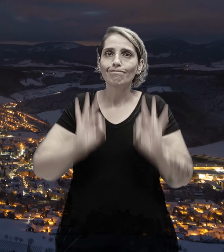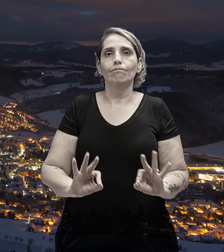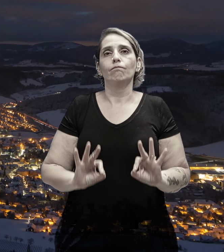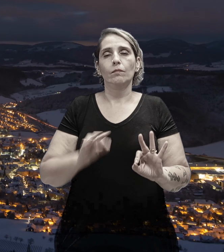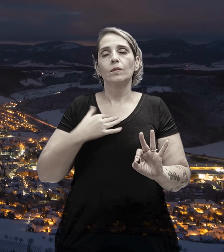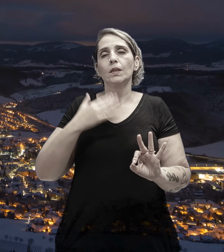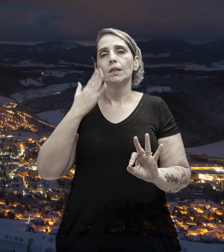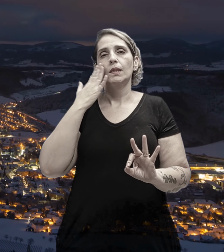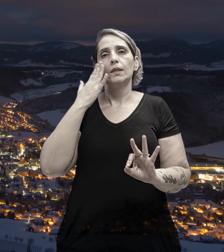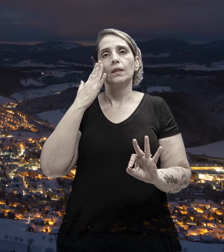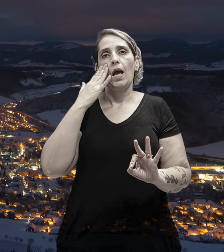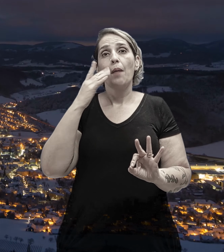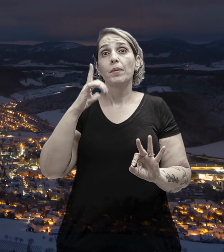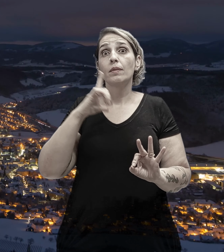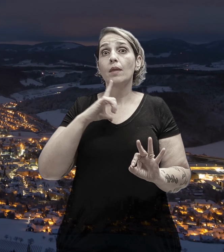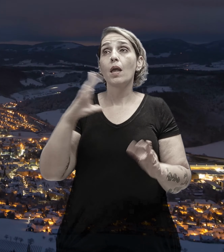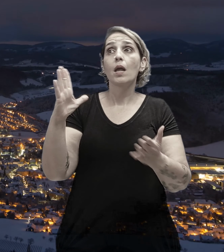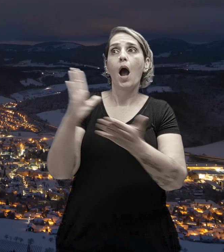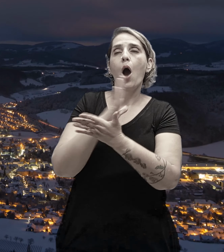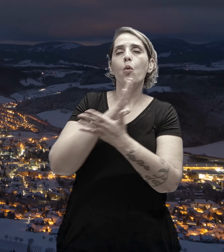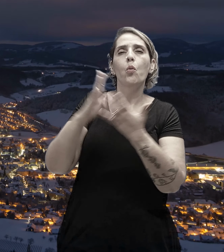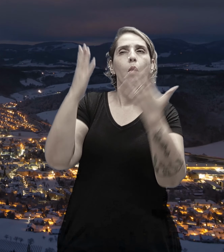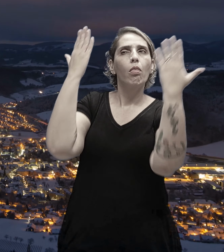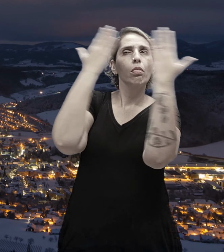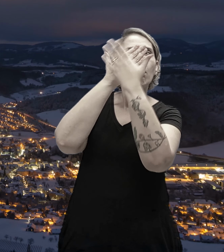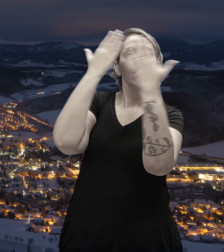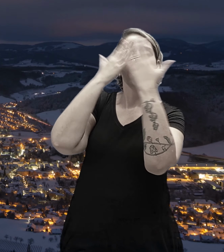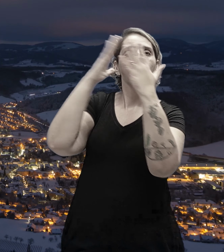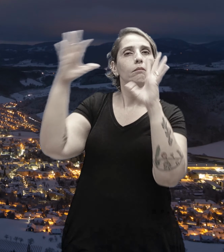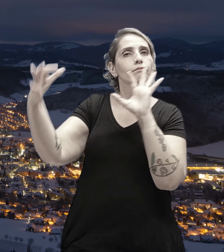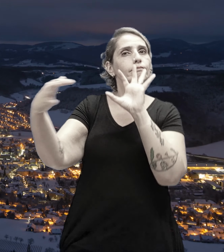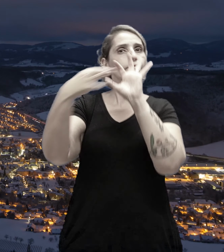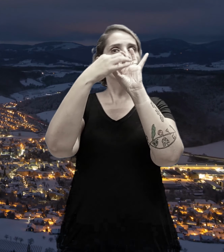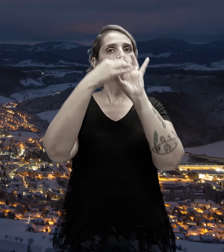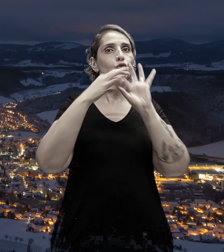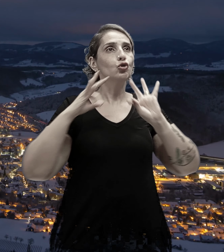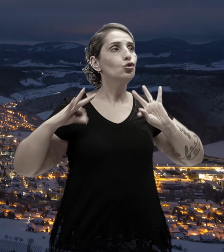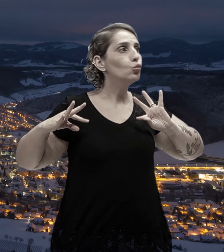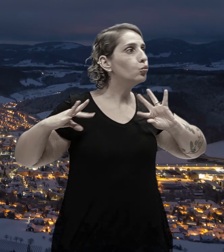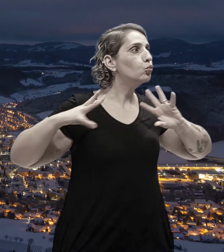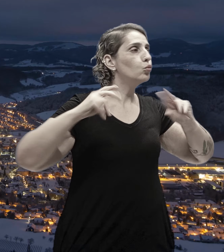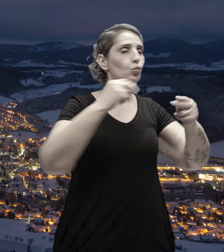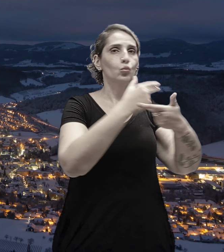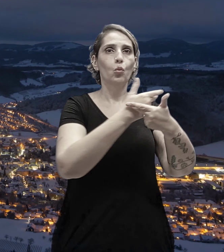de que existe uma ordem invisível conectando tudo.